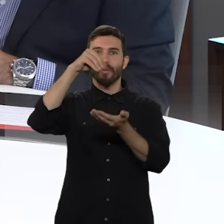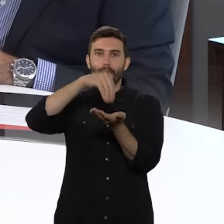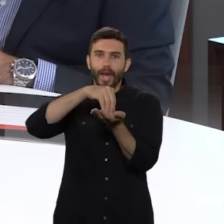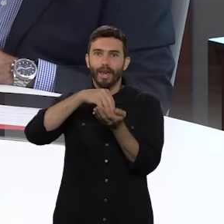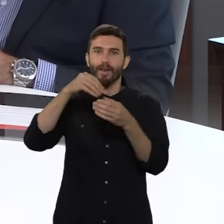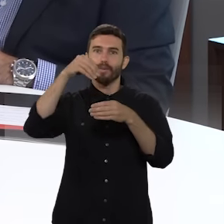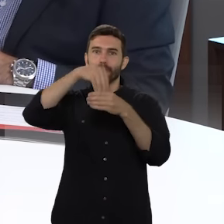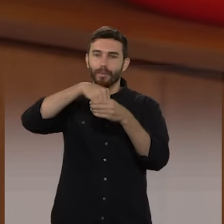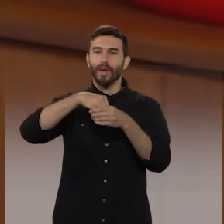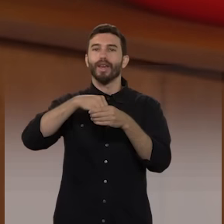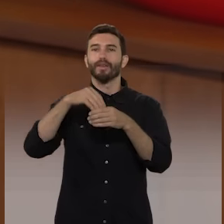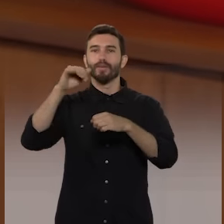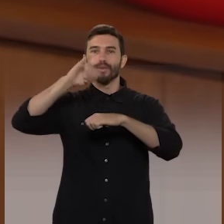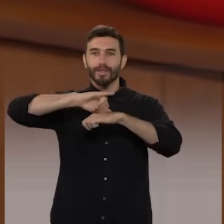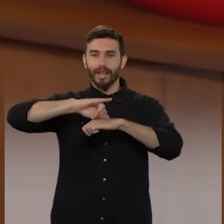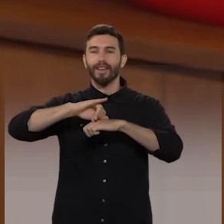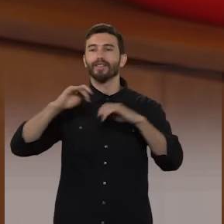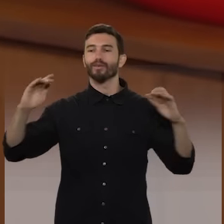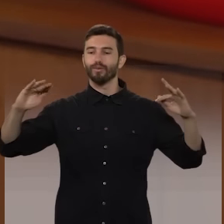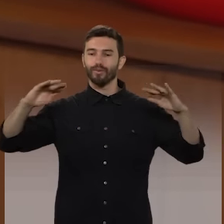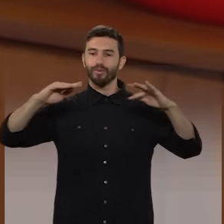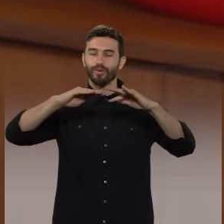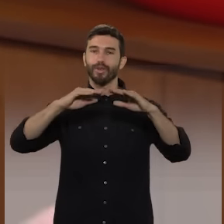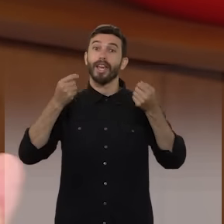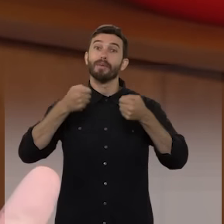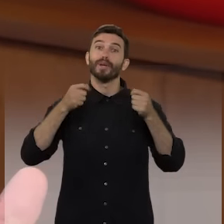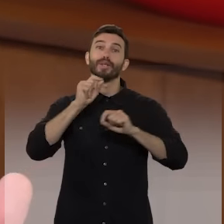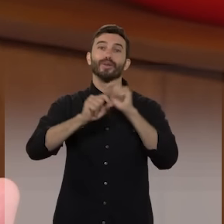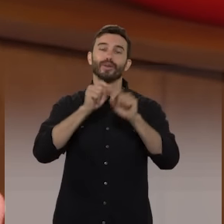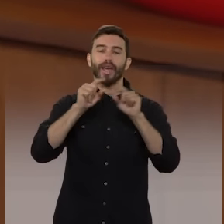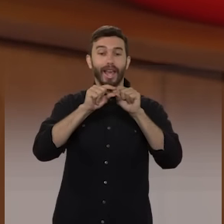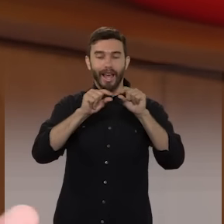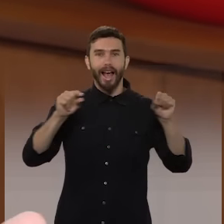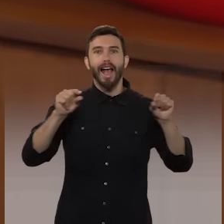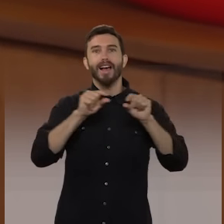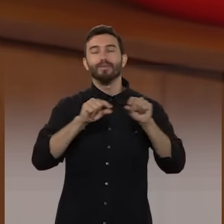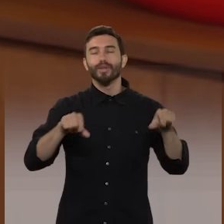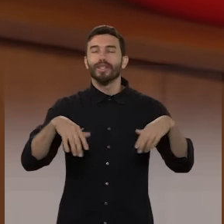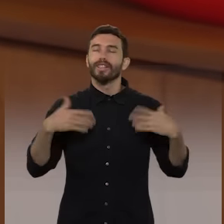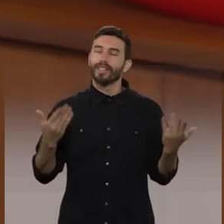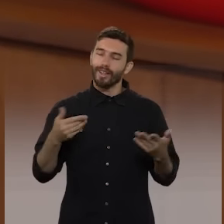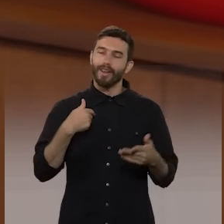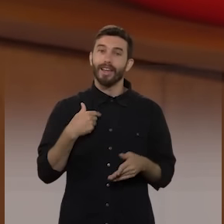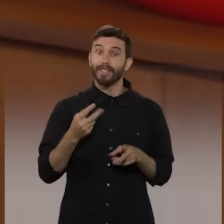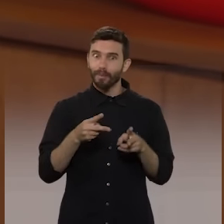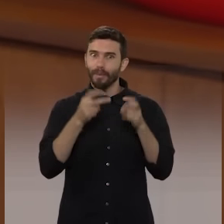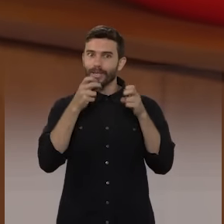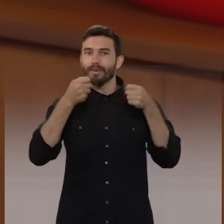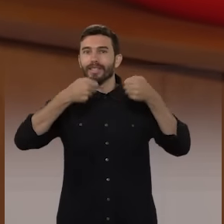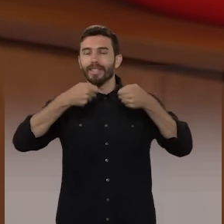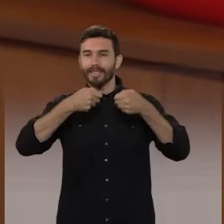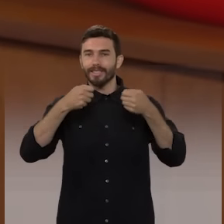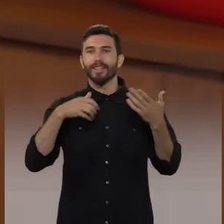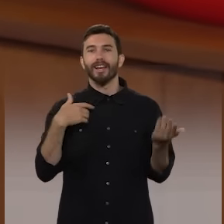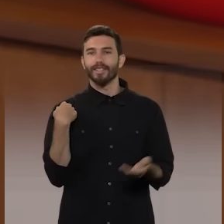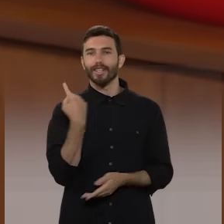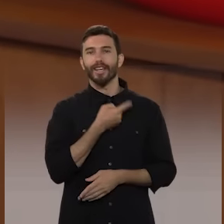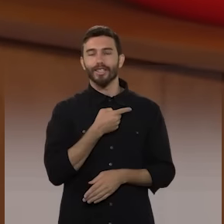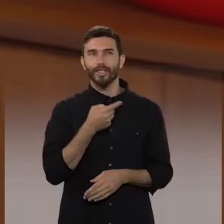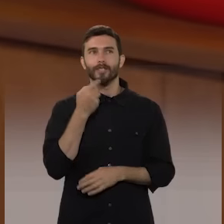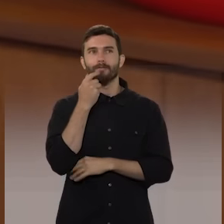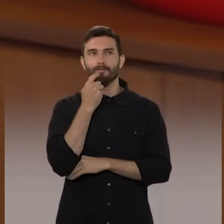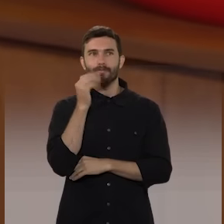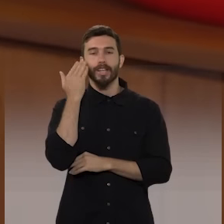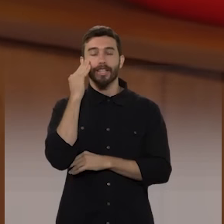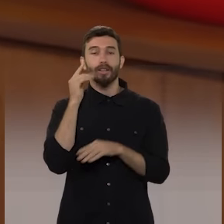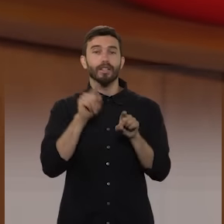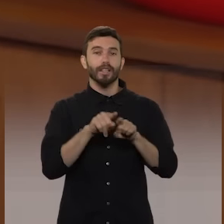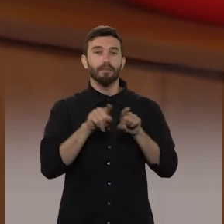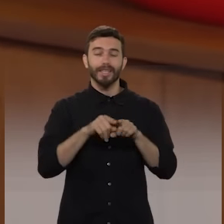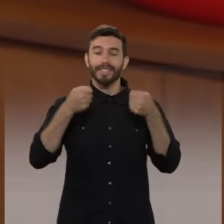enxergar essas oportunidades e daí nós entendemos que nesse mercado global, ele tem ainda muito que